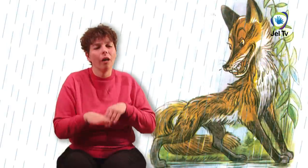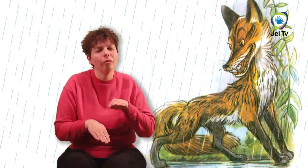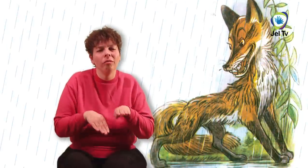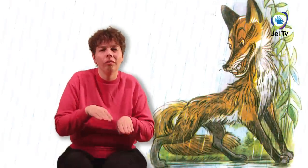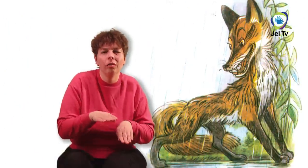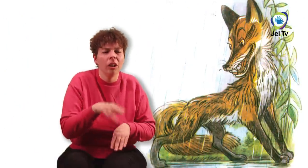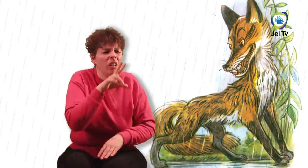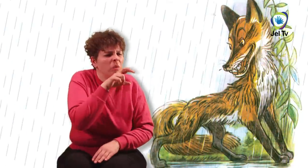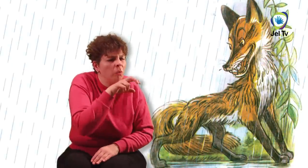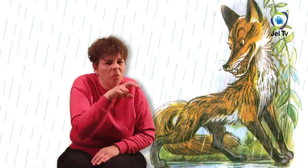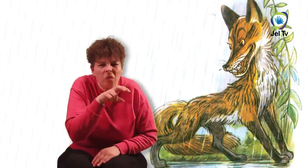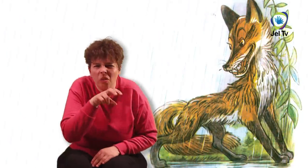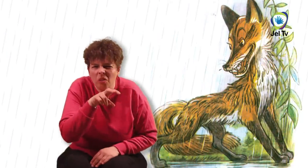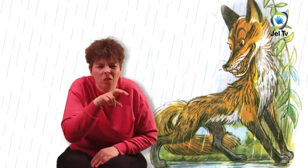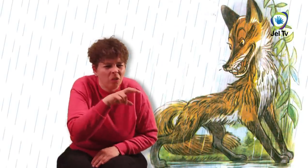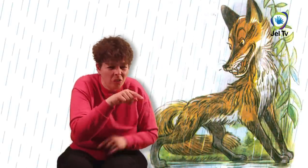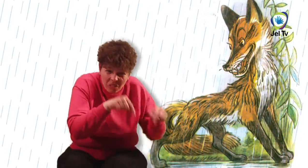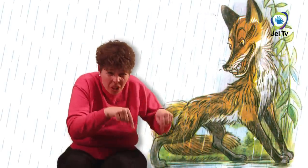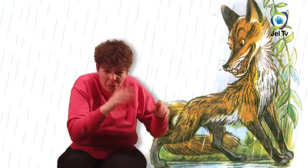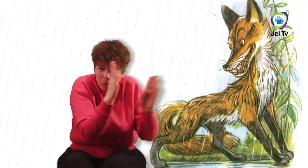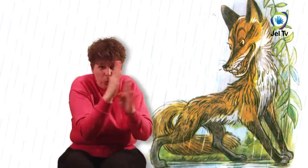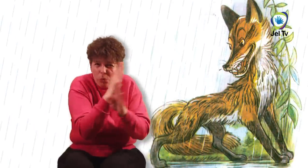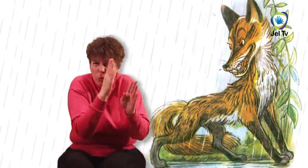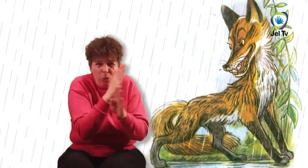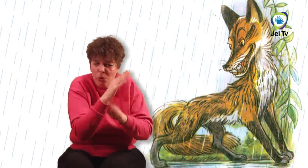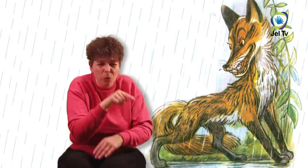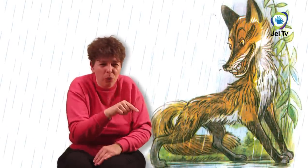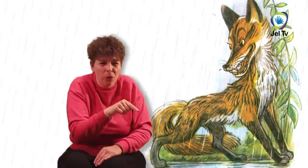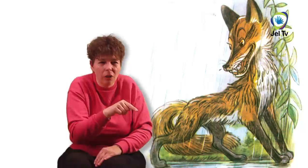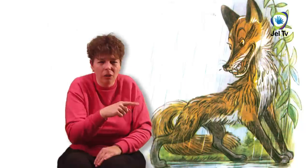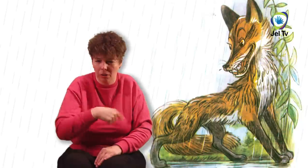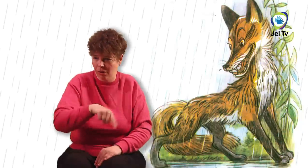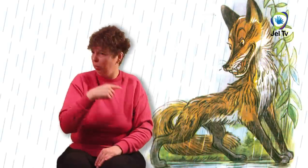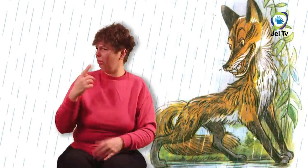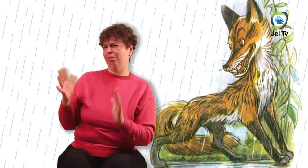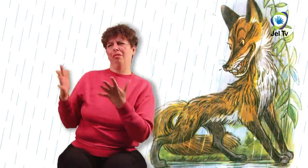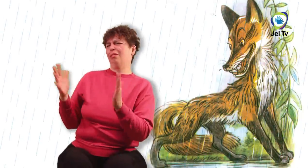Lopakodva körbeszaglászott a róka. Nem itt bújt el? - Nem,nem,nem-mondták egyszerre.